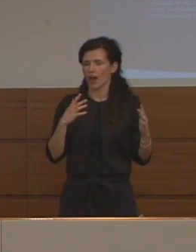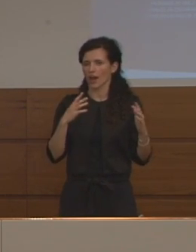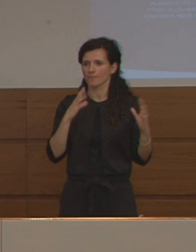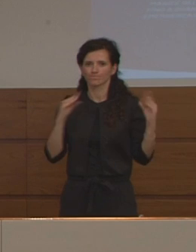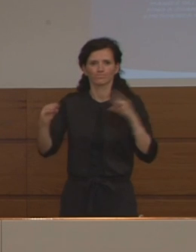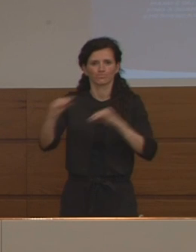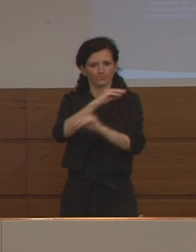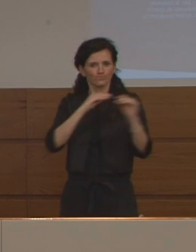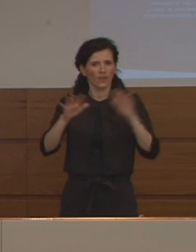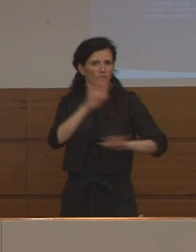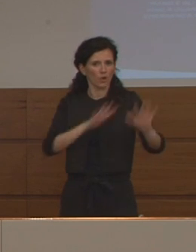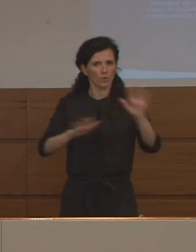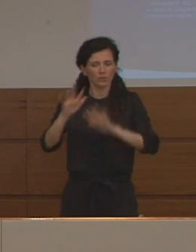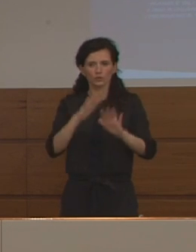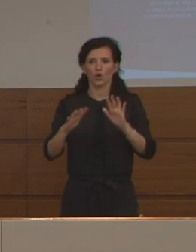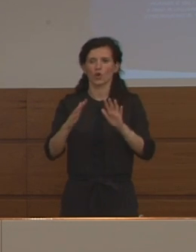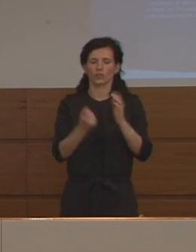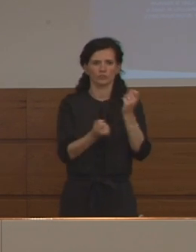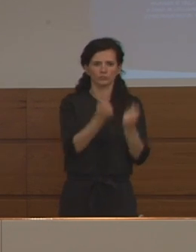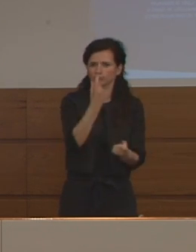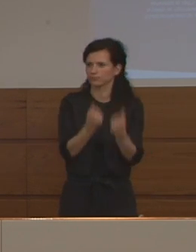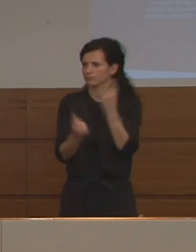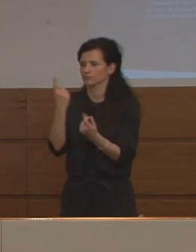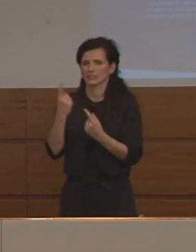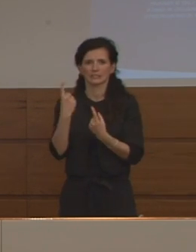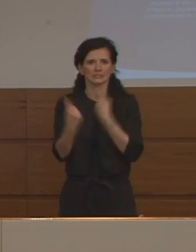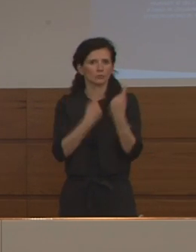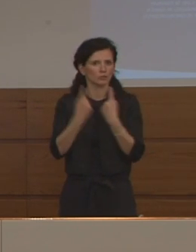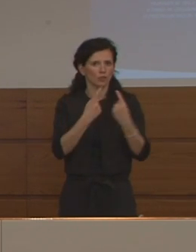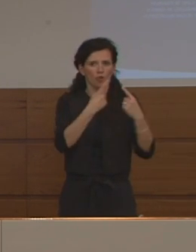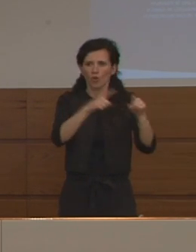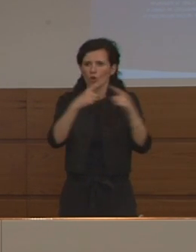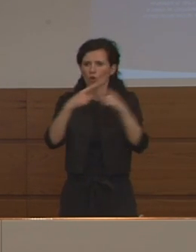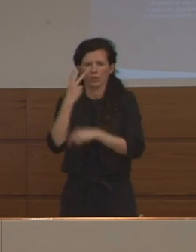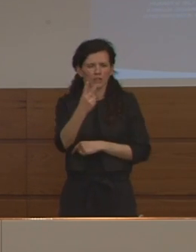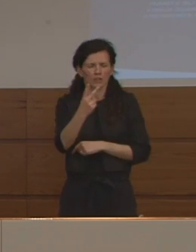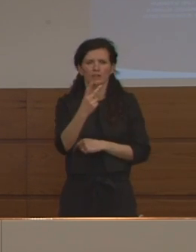controllo, qualsiasi controllo e sembra anche regionale e governativo eccetera.